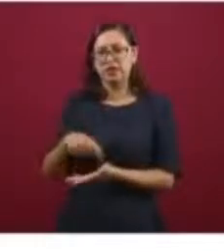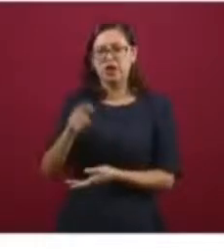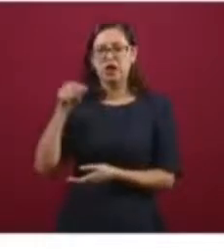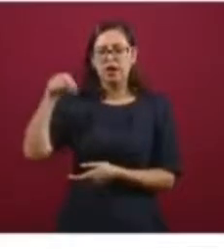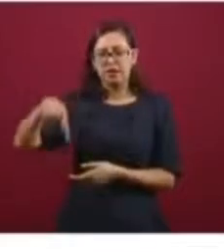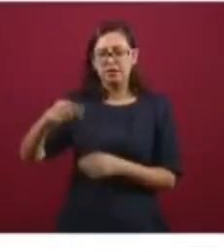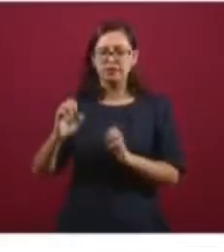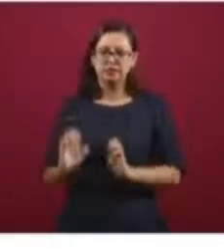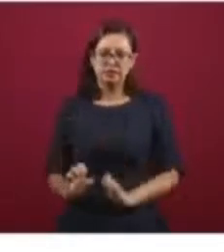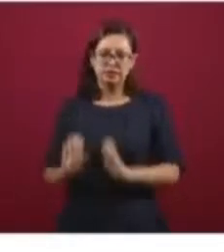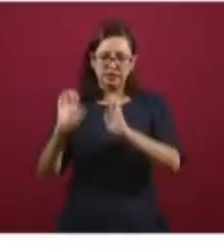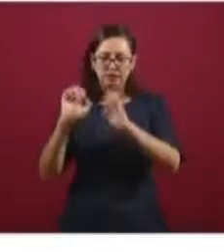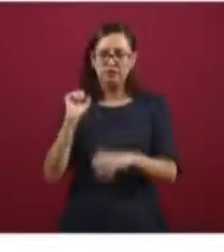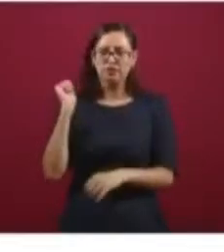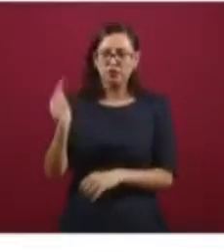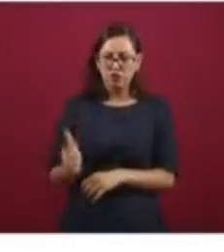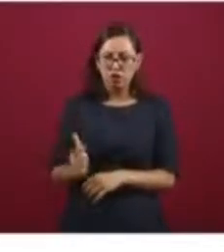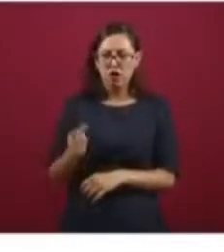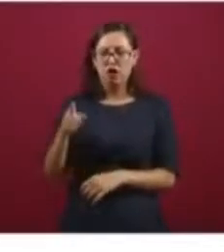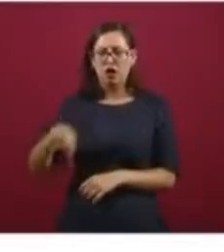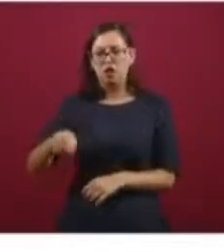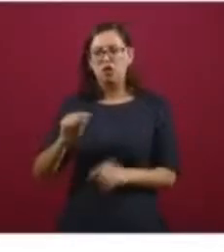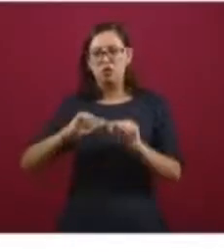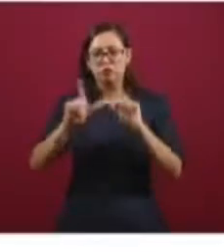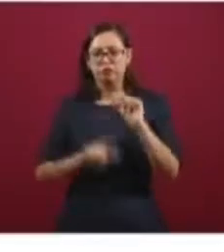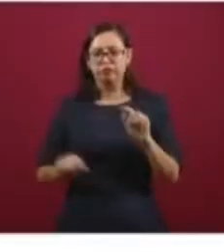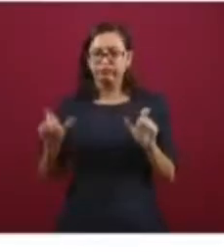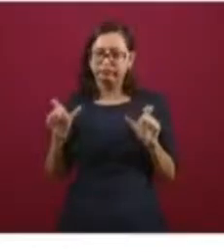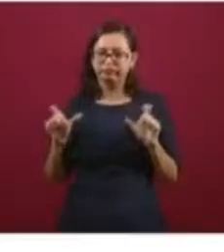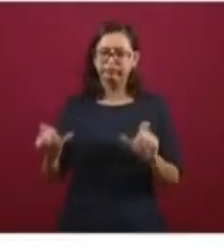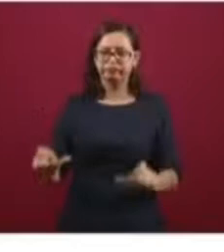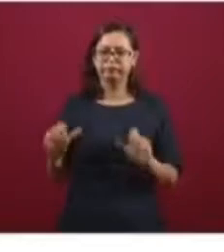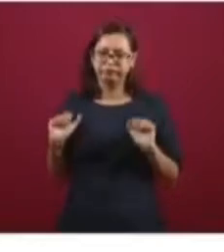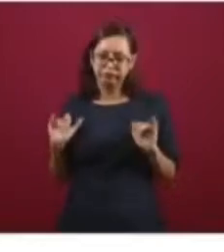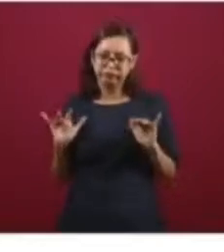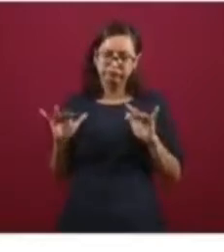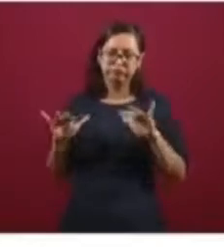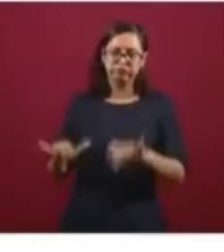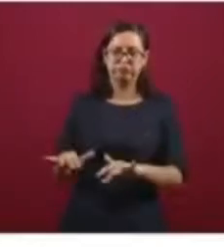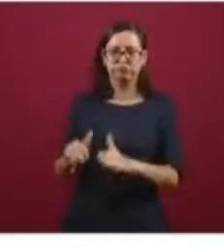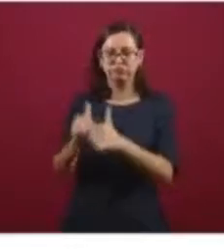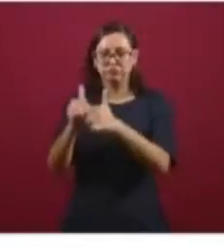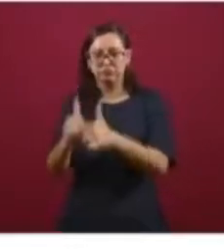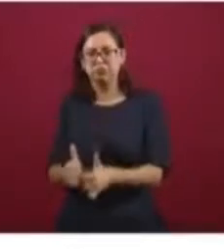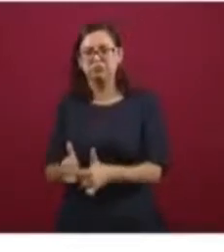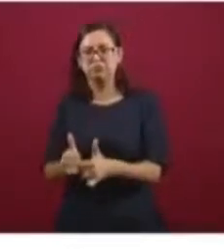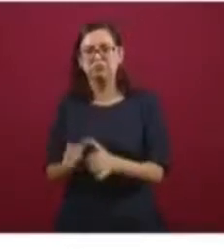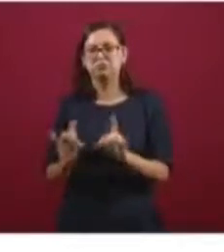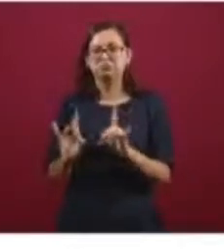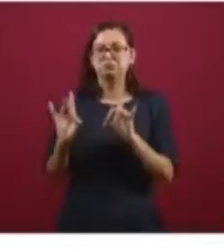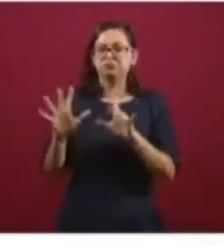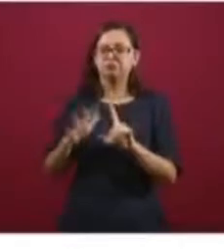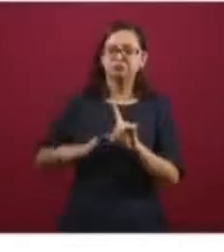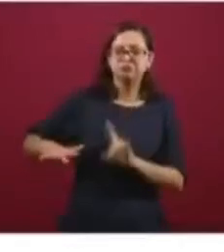una unidad de la Guardia Nacional para resolver los problemas de seguridad pública que se